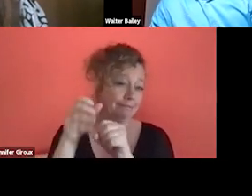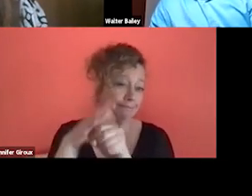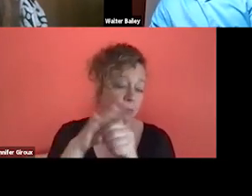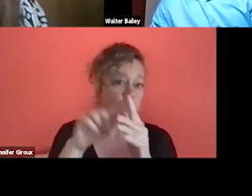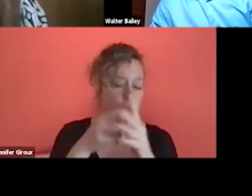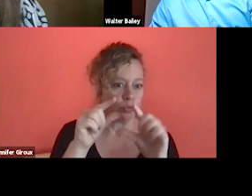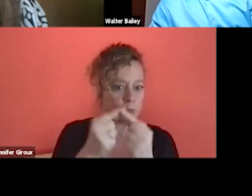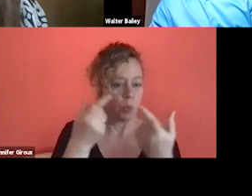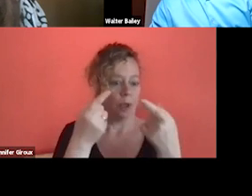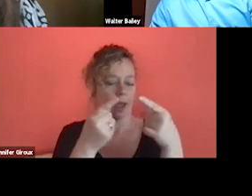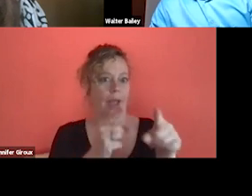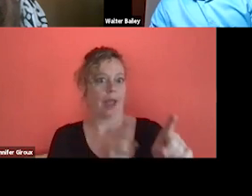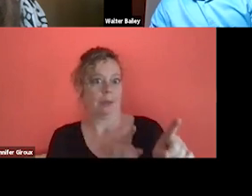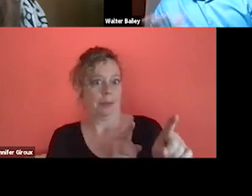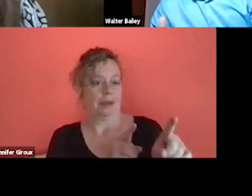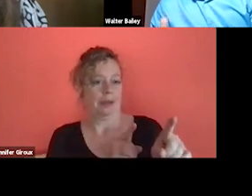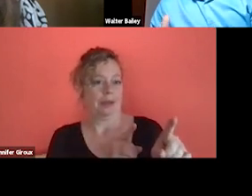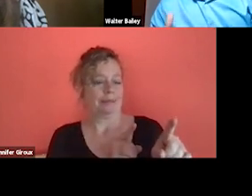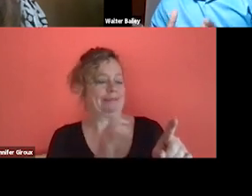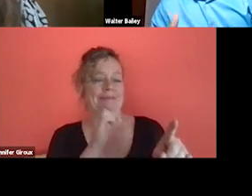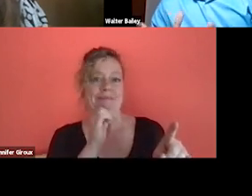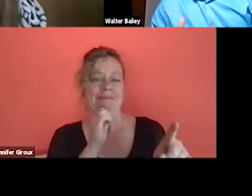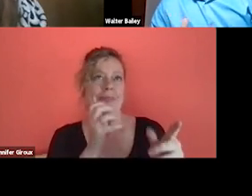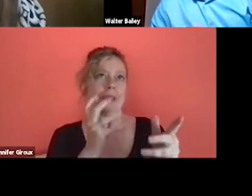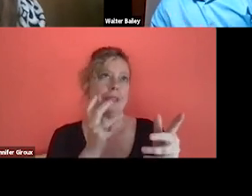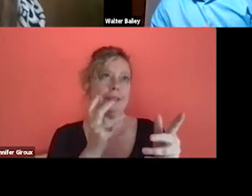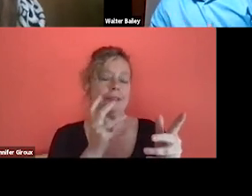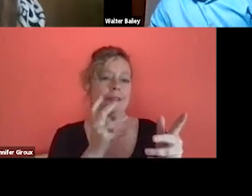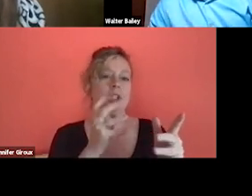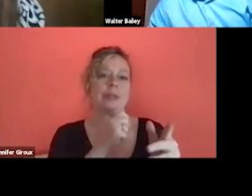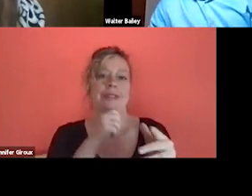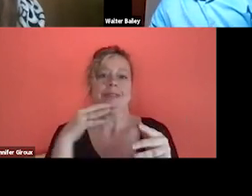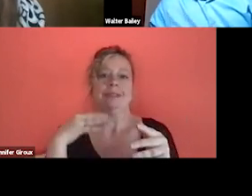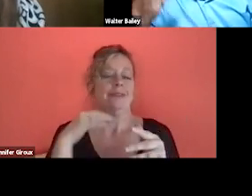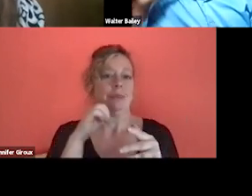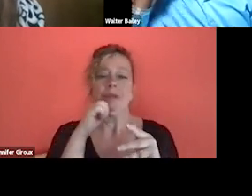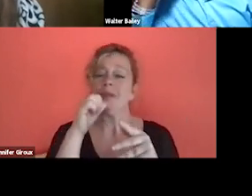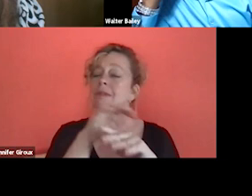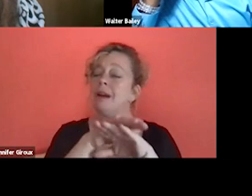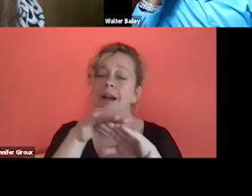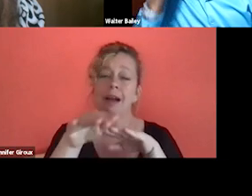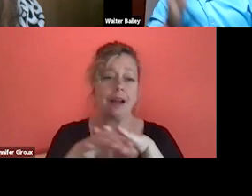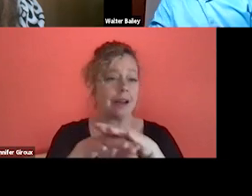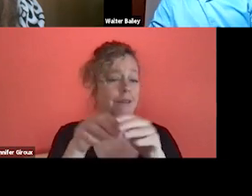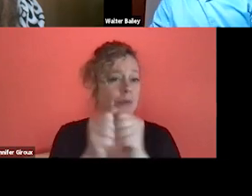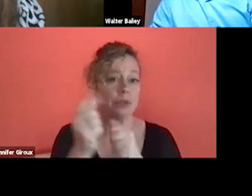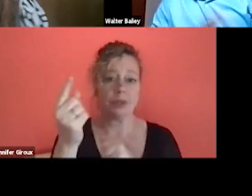Y lo que pasó fue que no estábamos cómodos. Hubo personal que no se sintió cómodo con regresar a la oficina.